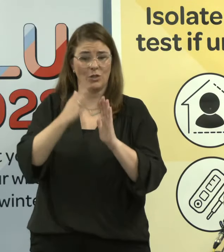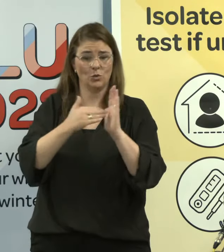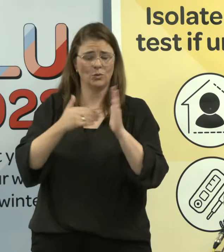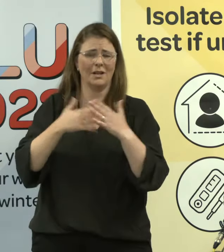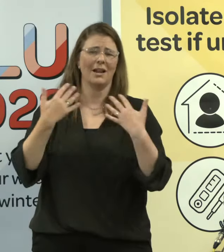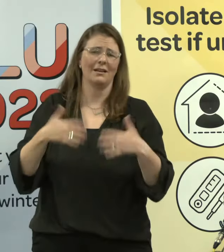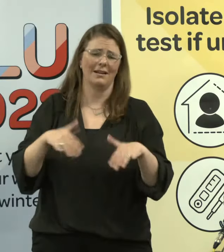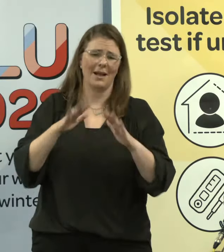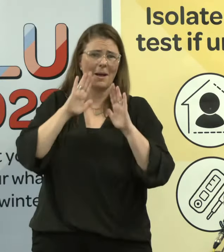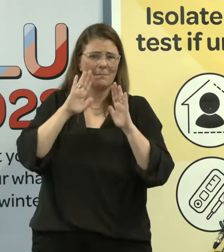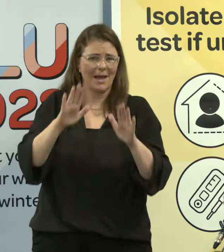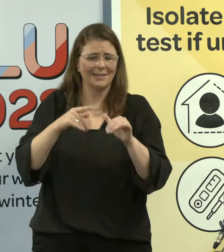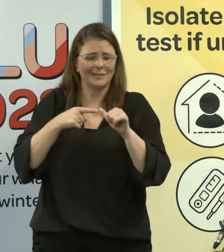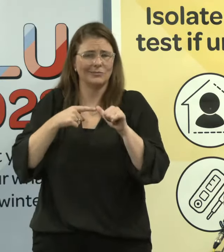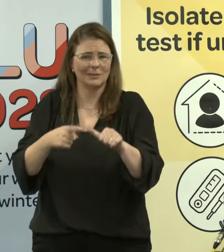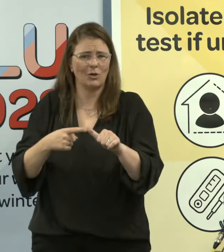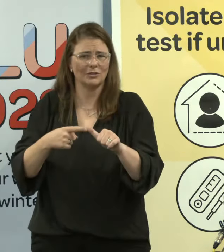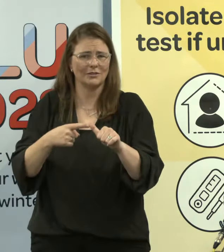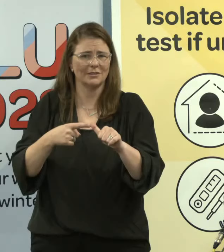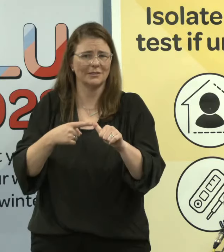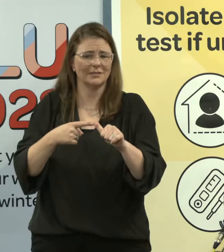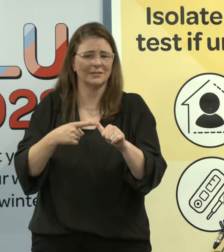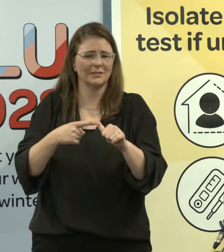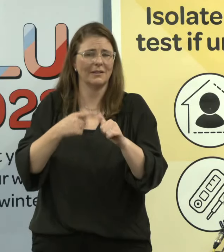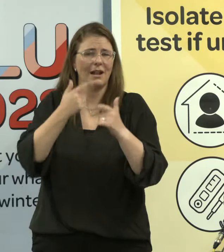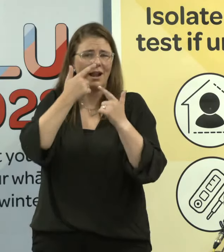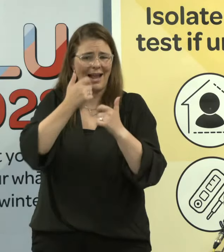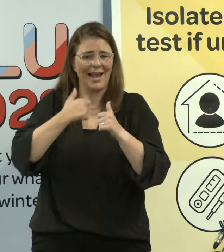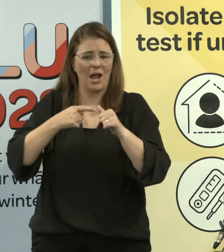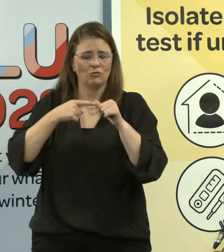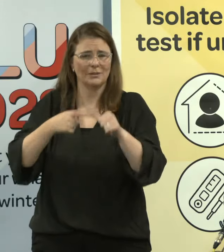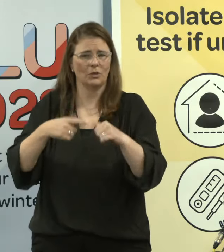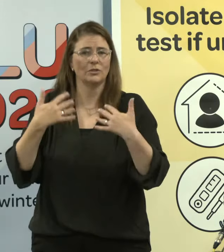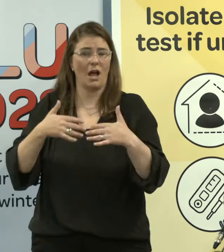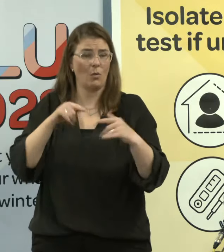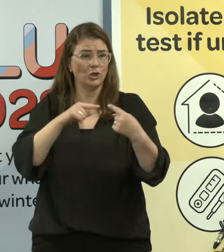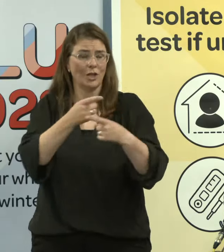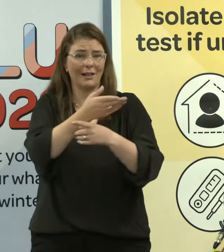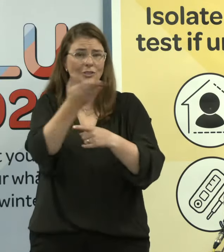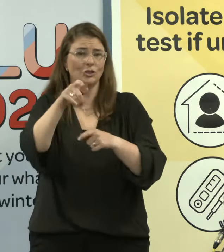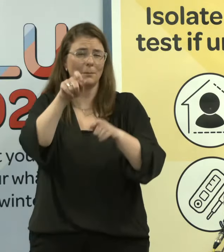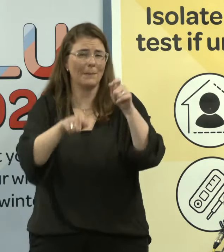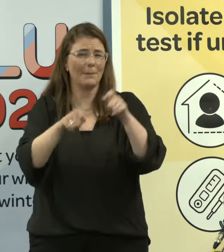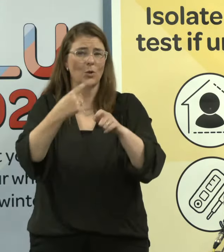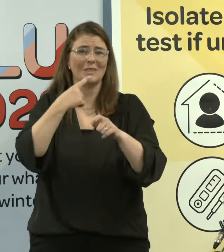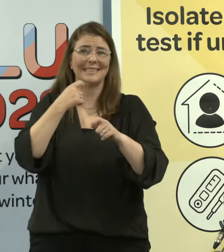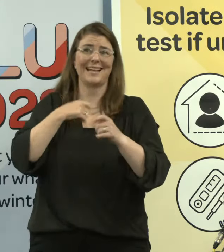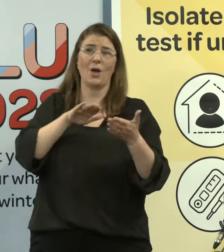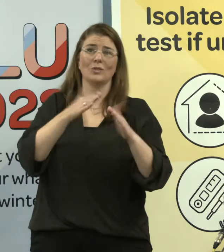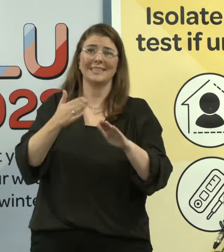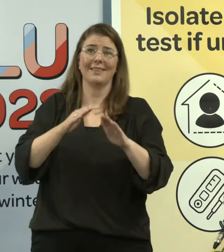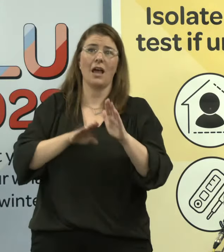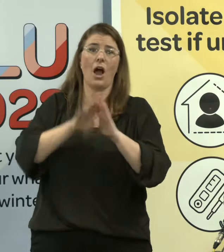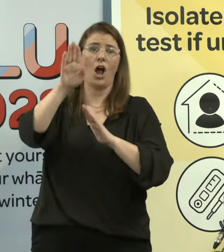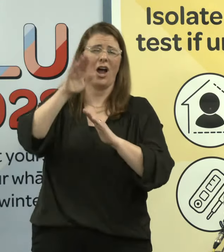Takuta Mate. Engari ki taku